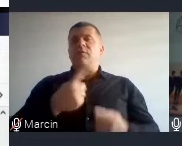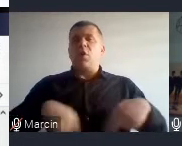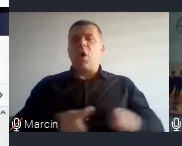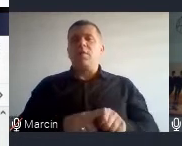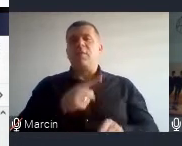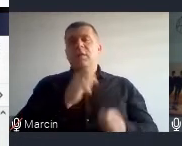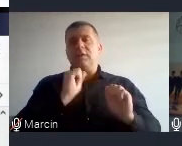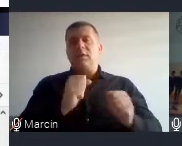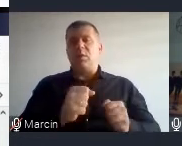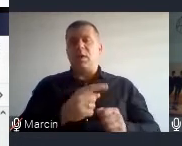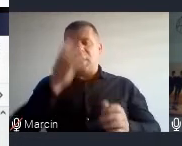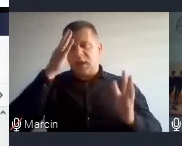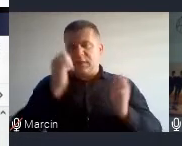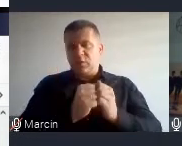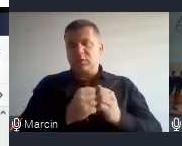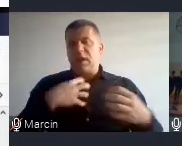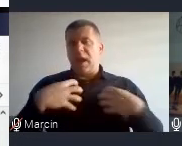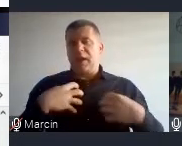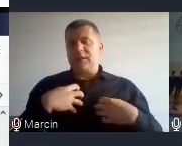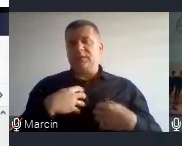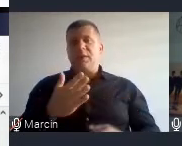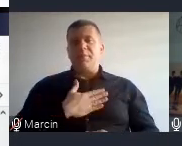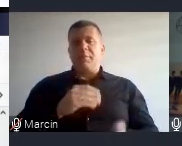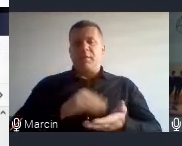działalności twórczej czy artystycznej mieć wpisanego do wniosku –